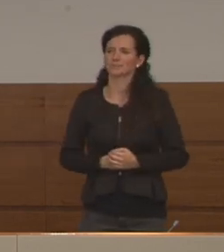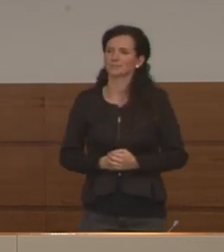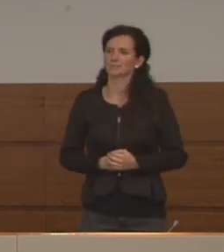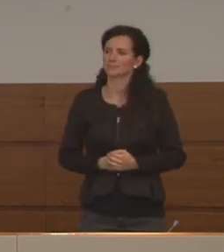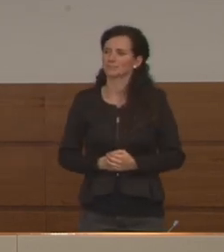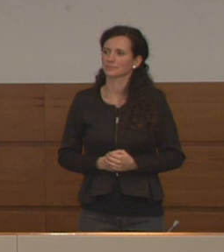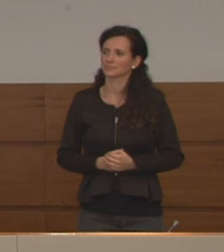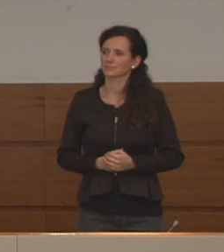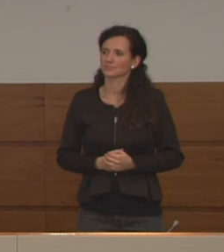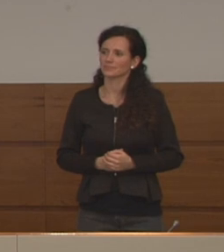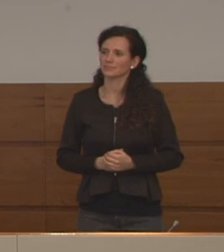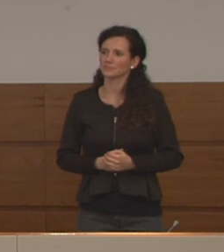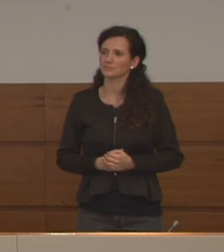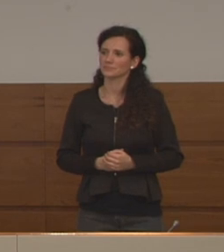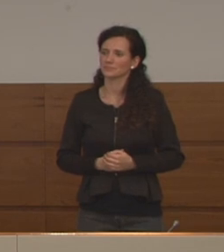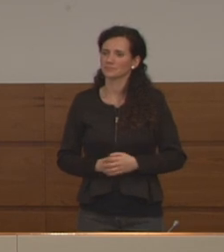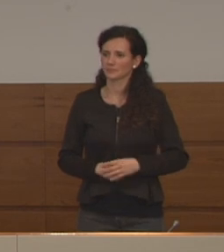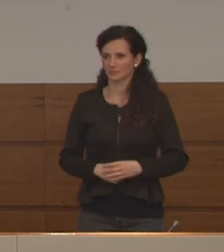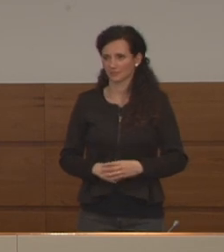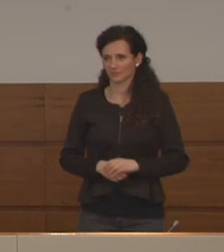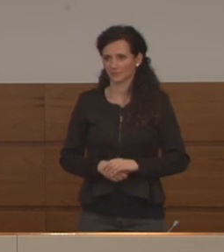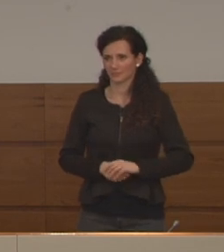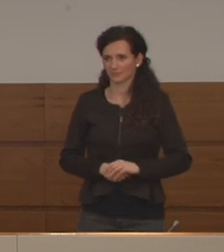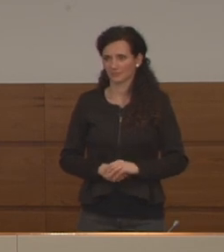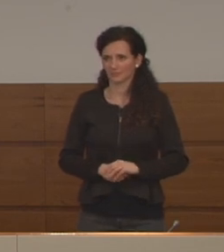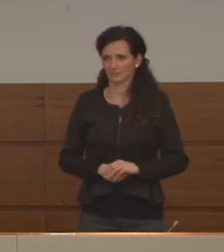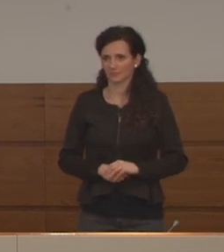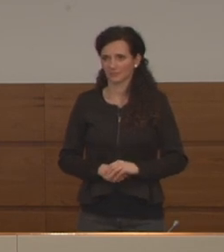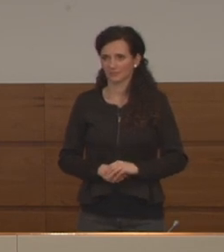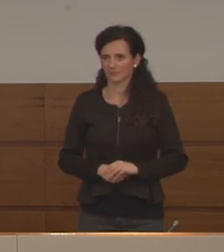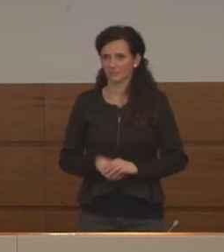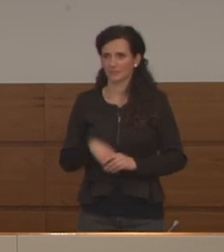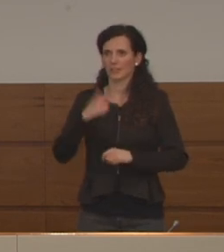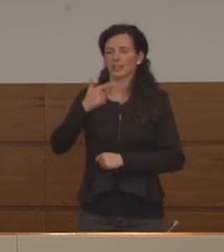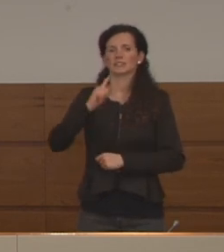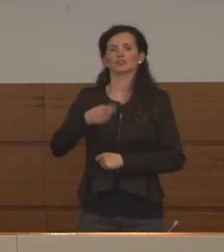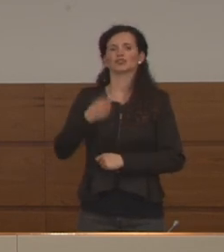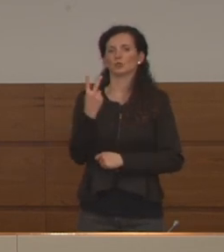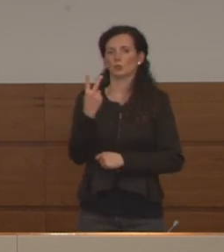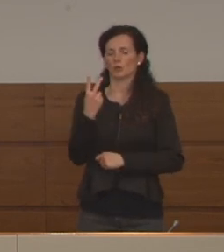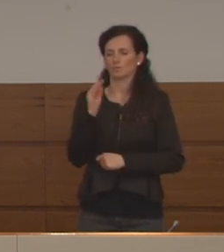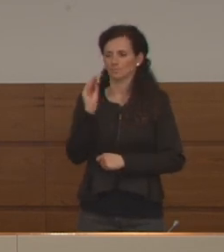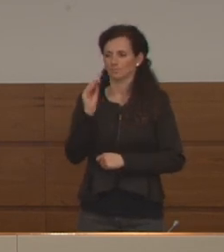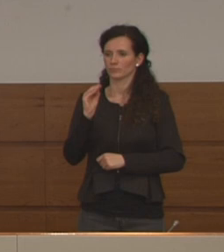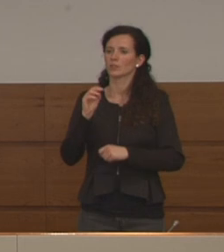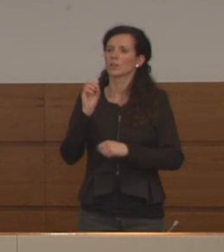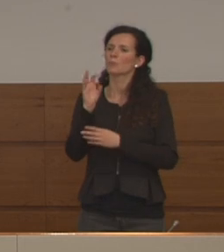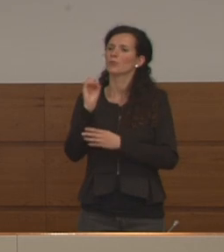Daniele Petraroli, Tg2. Professor Guerra, forse è la persona più